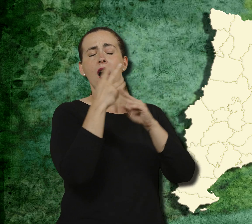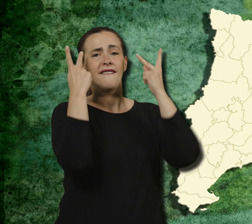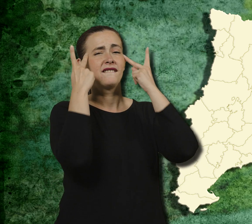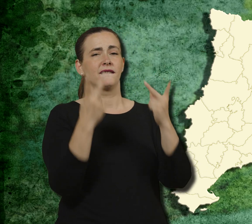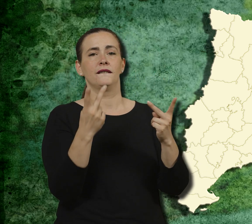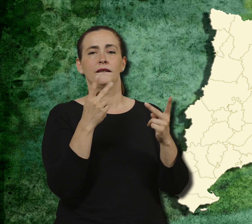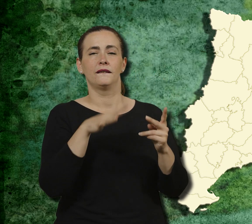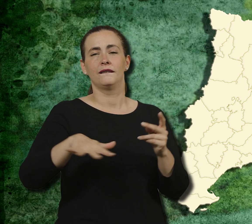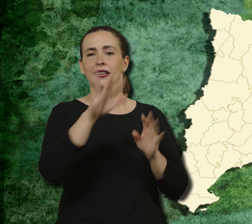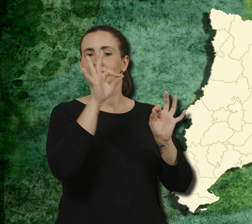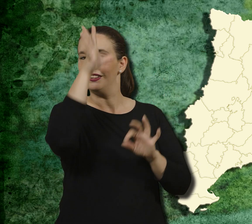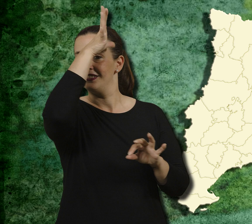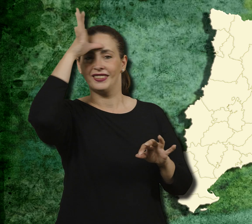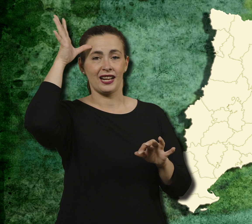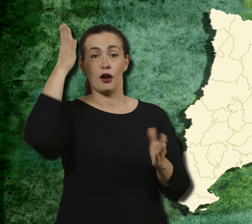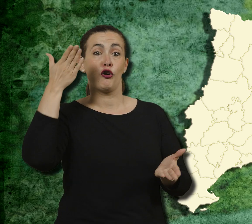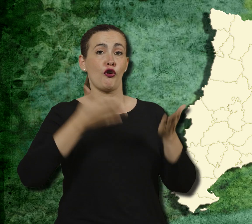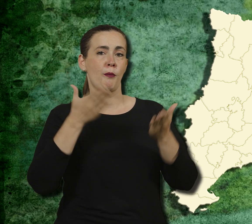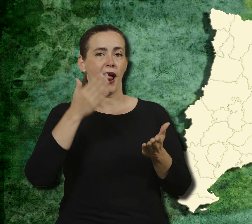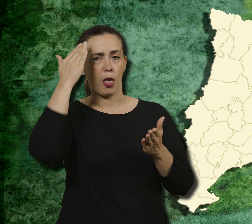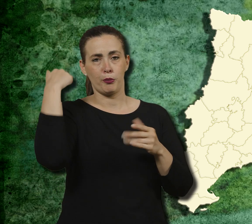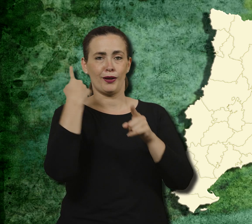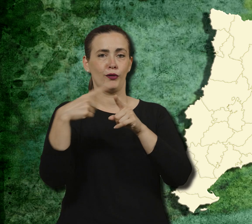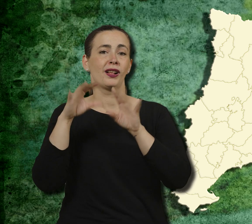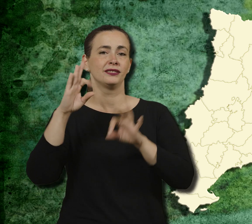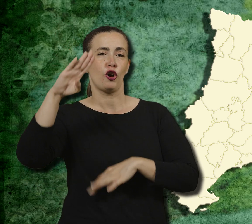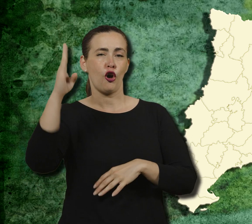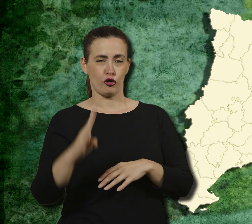que viuen moltes poblacions de costa.